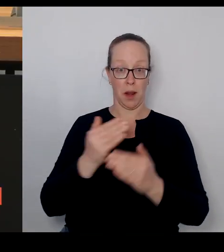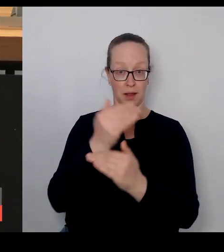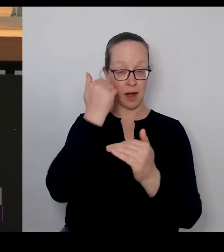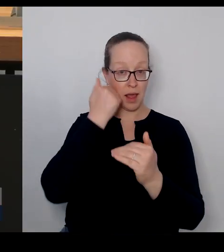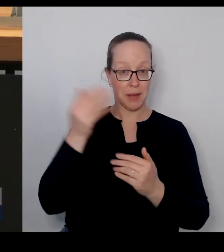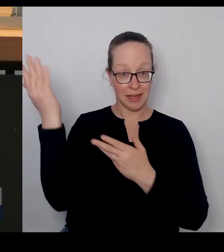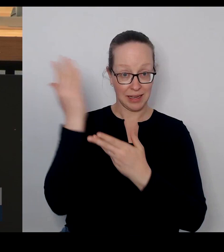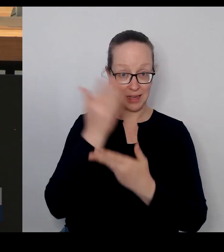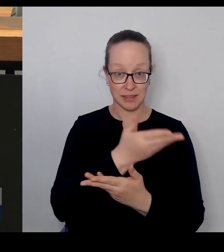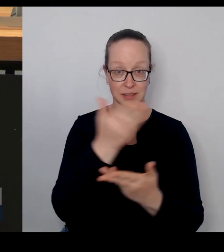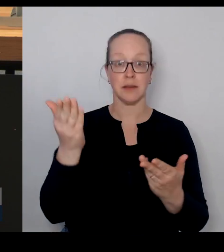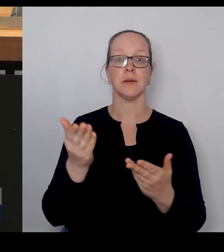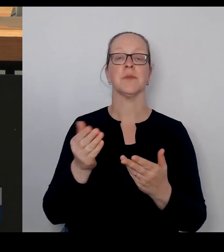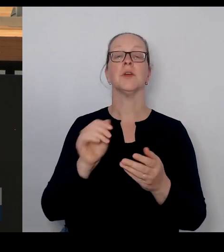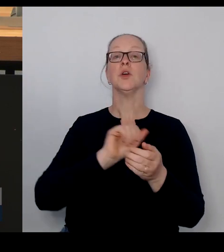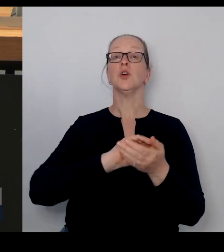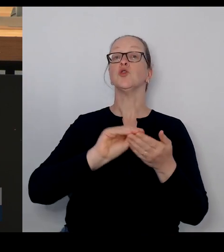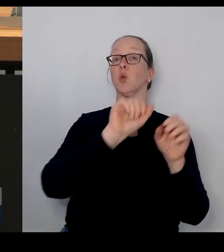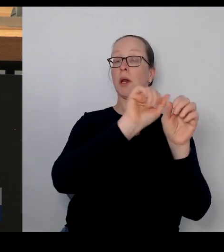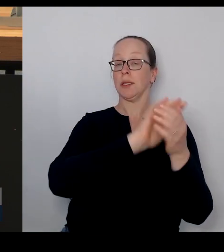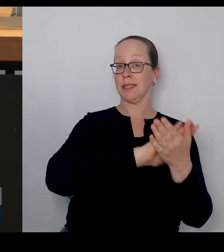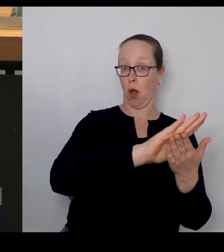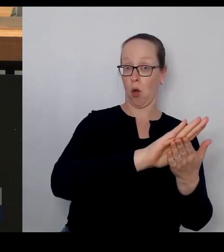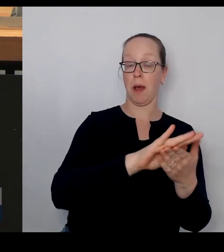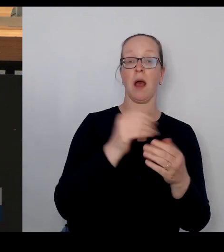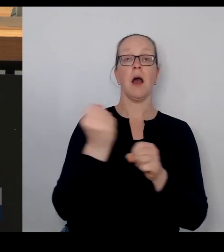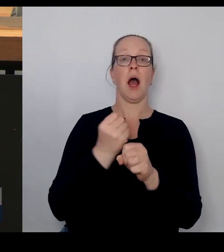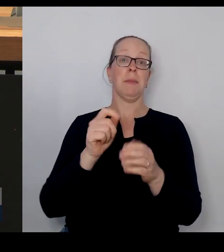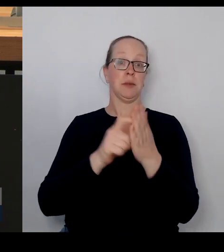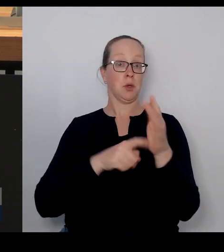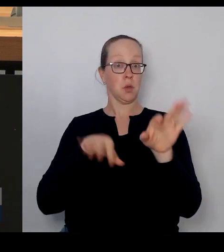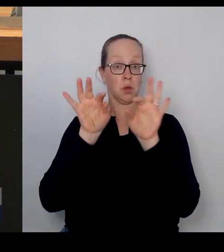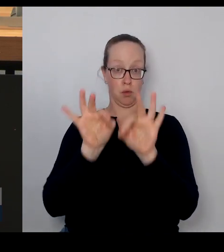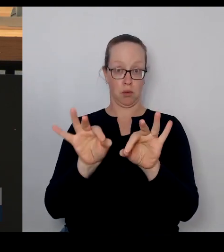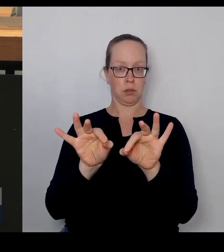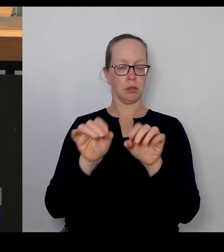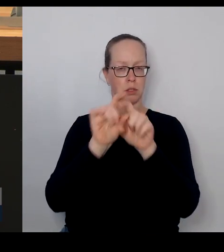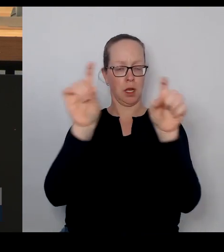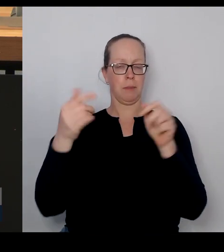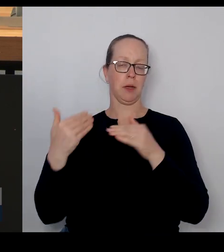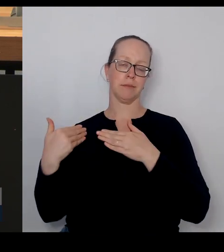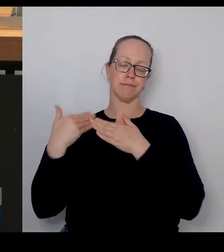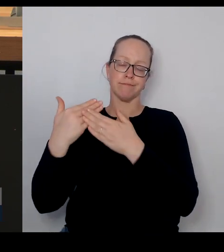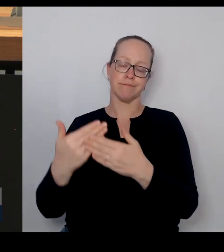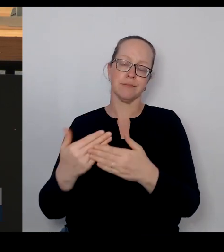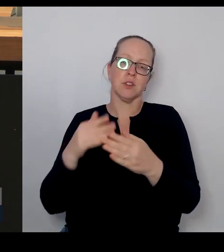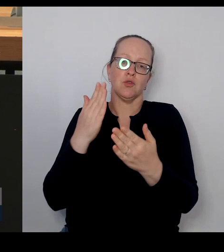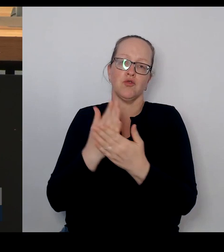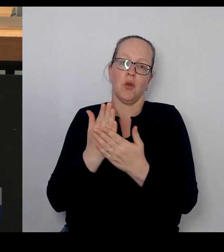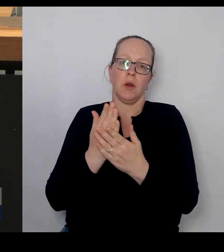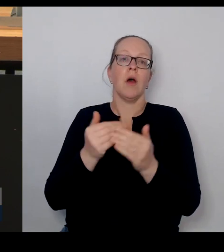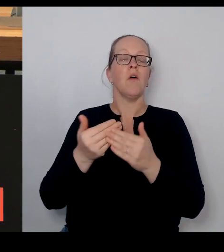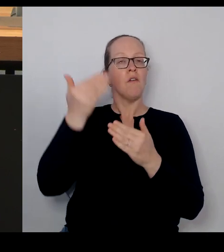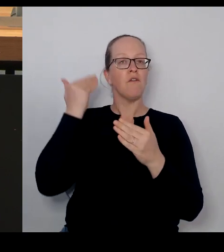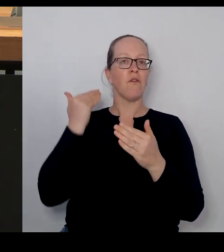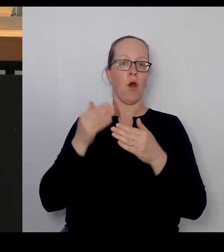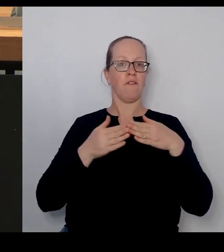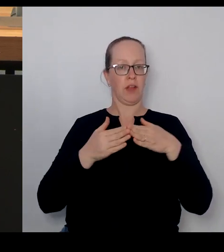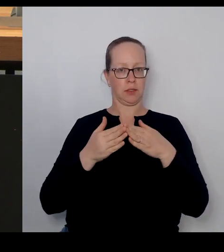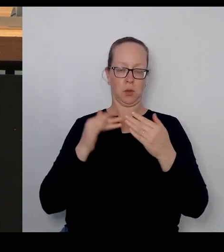längerem begleitet, auch schon in der vorhergehenden Fraktion. Was Sie leider auch nicht, was ich sehr, sehr bedauere, leider nicht lösen konnten